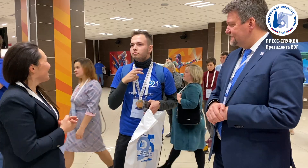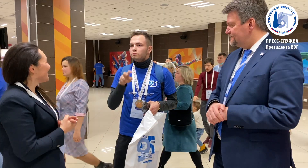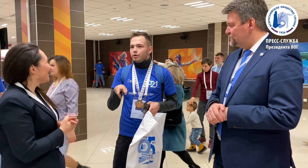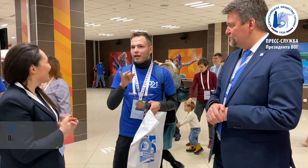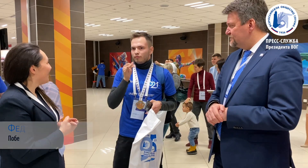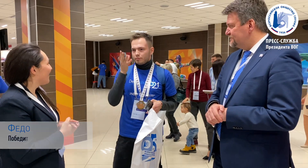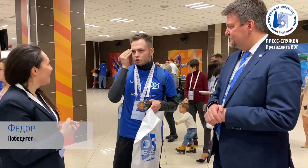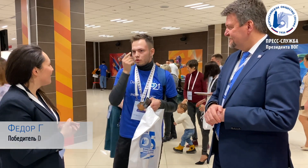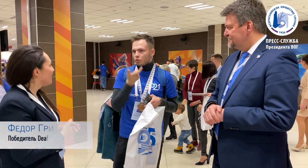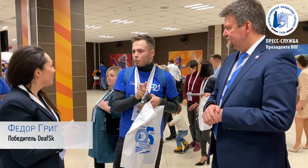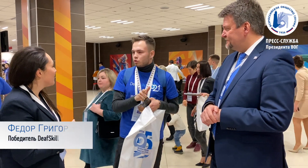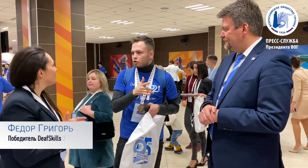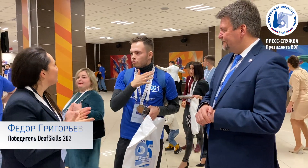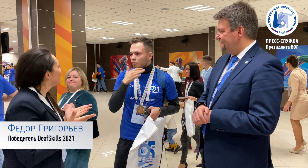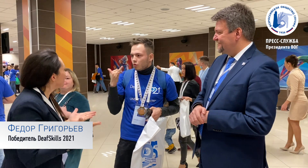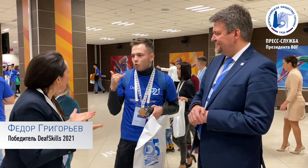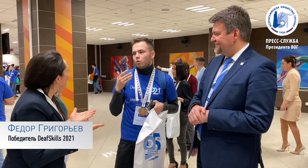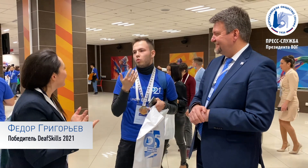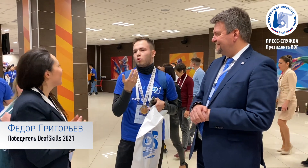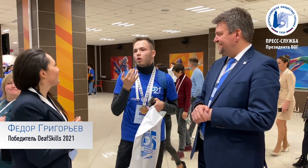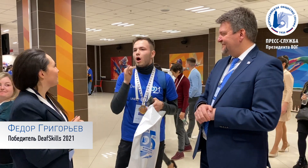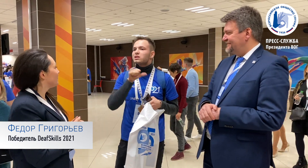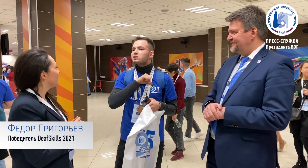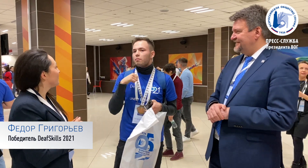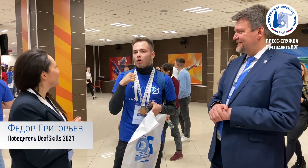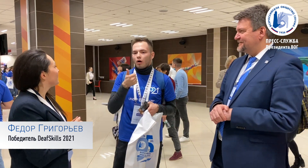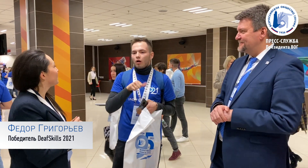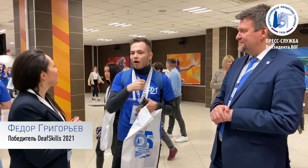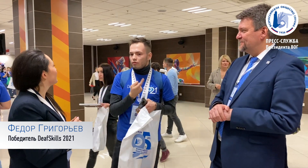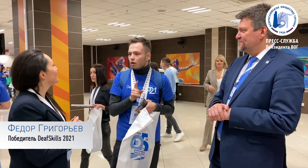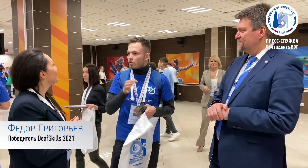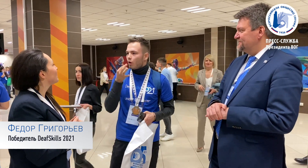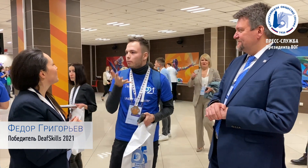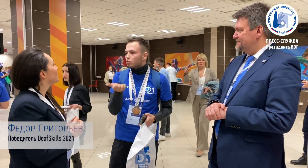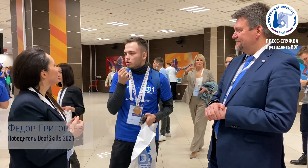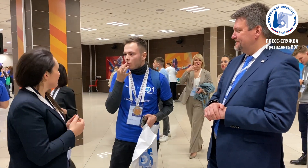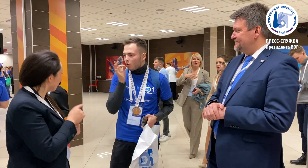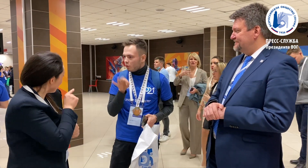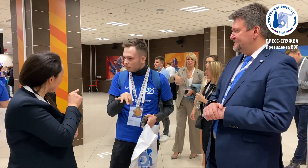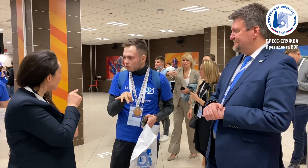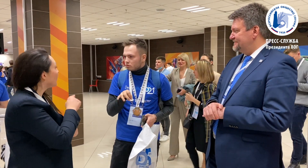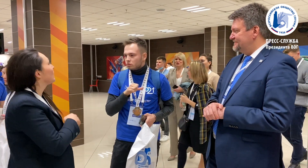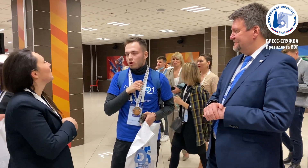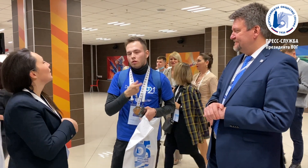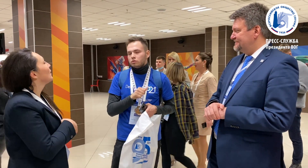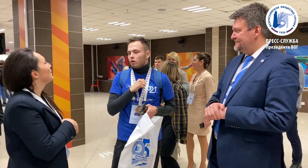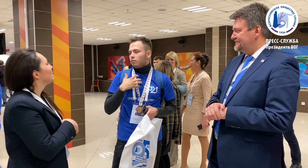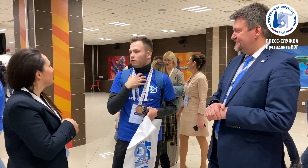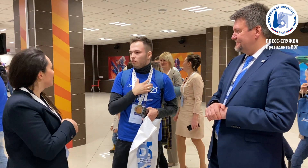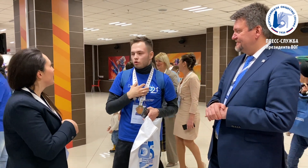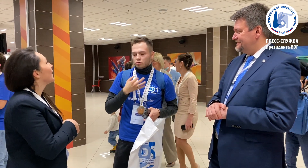Я оостался под впечатлением от участия в DeafSkiils. Что самое главное в чемпионате - получить бесценный опыт,